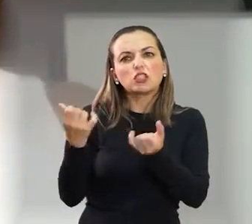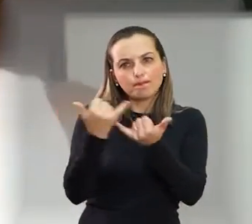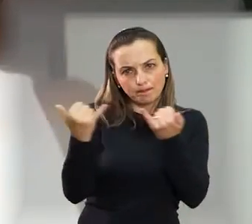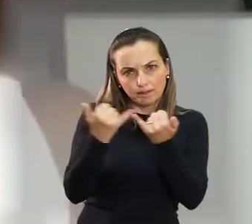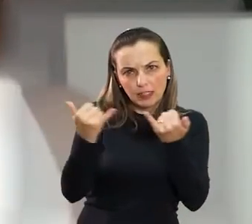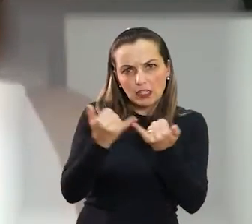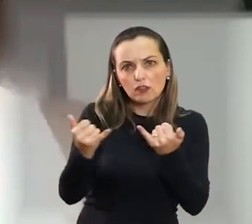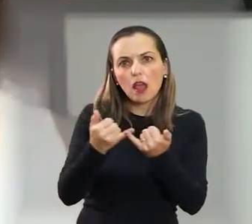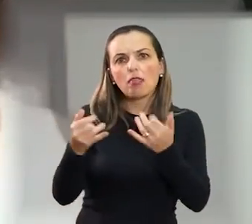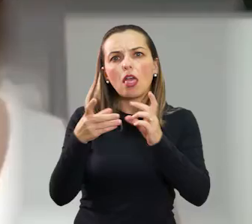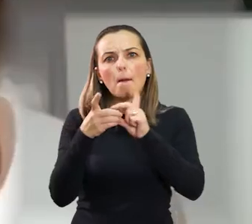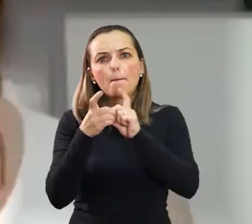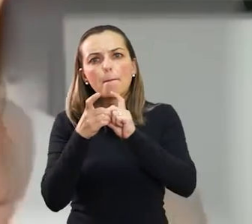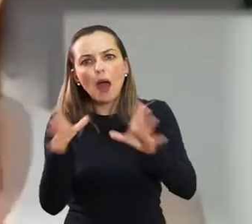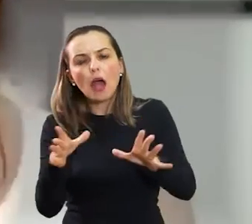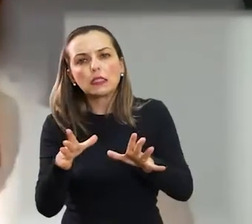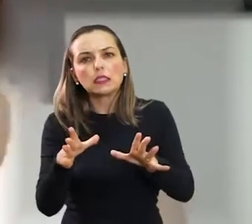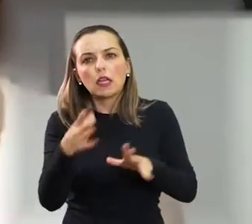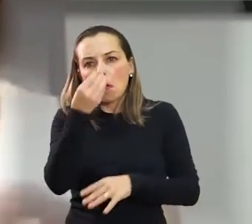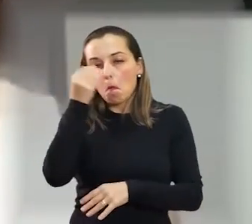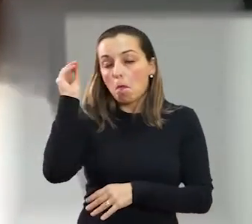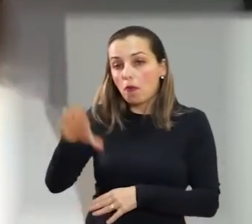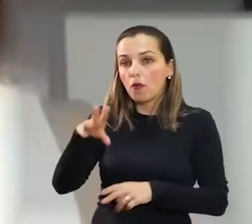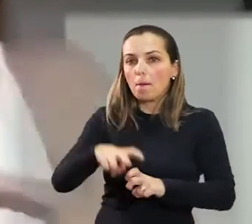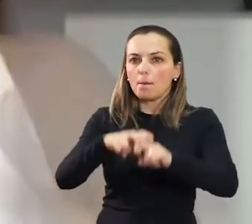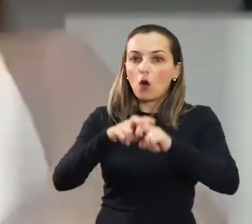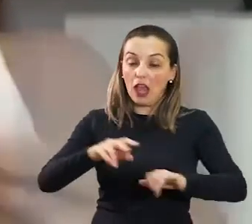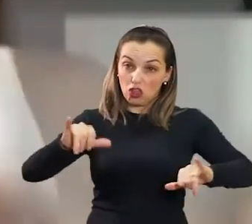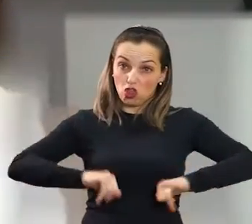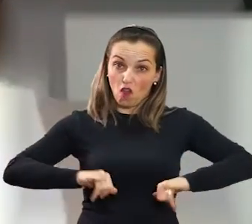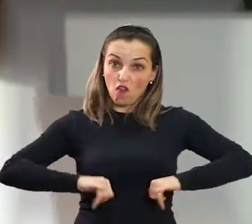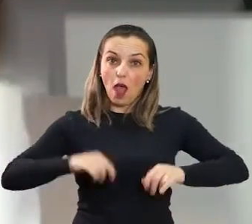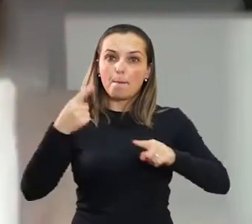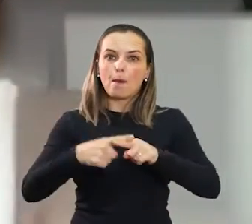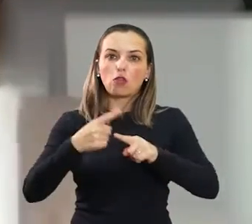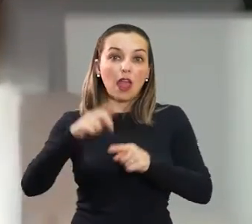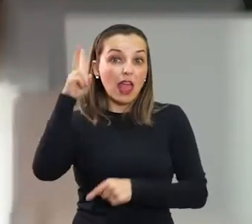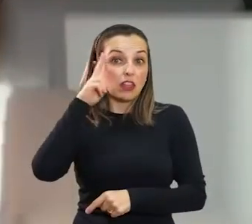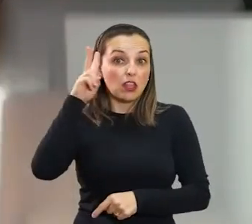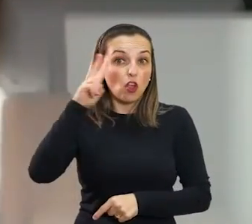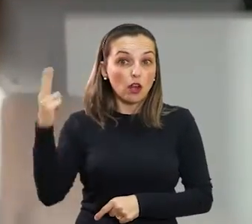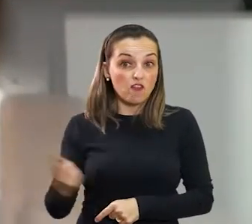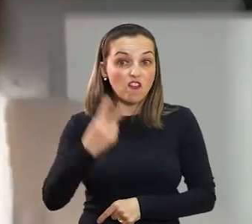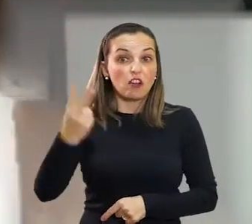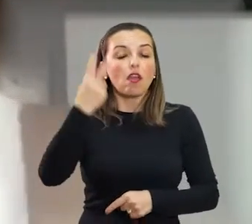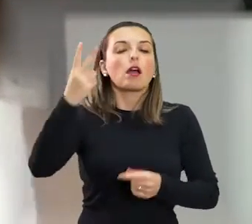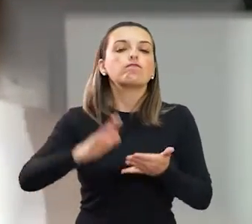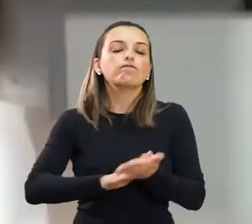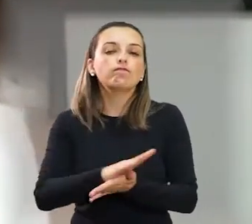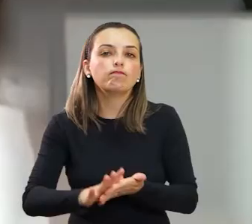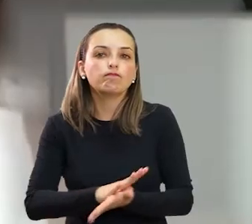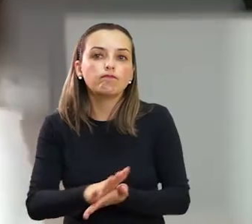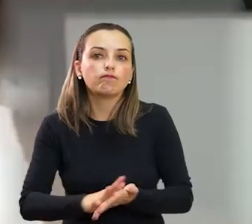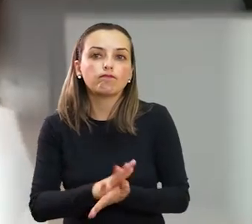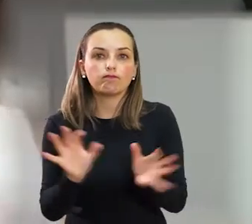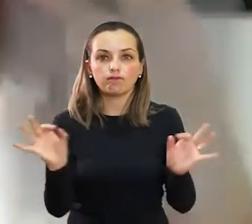valor de democracia, ela acaba por ser vítima da sua própria ausência